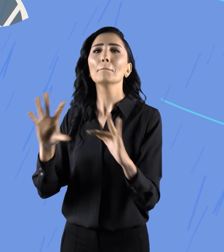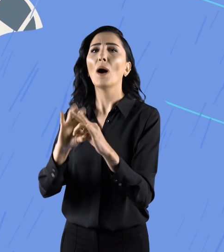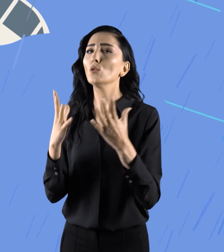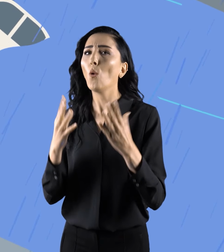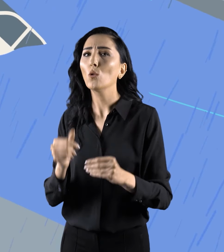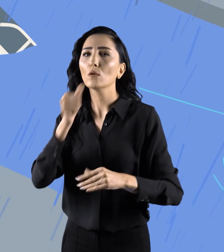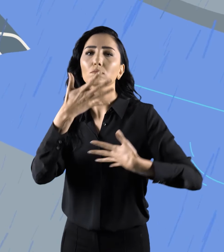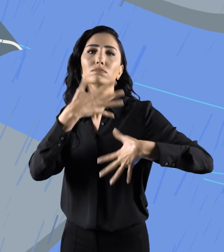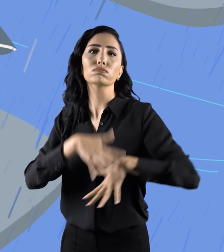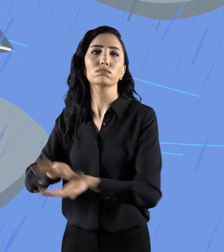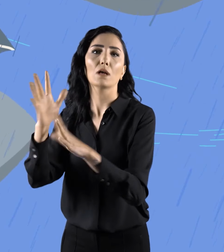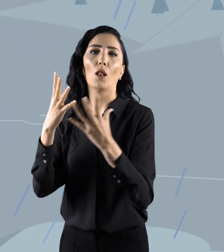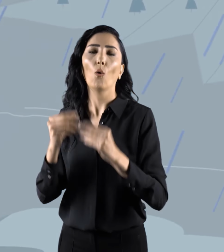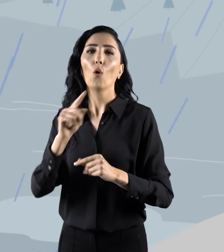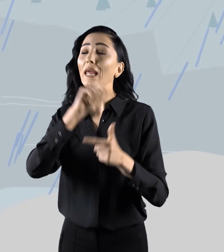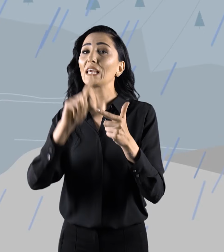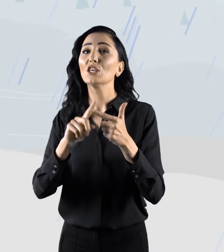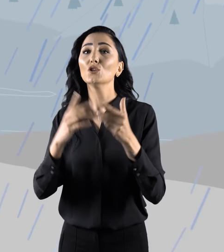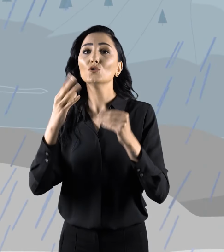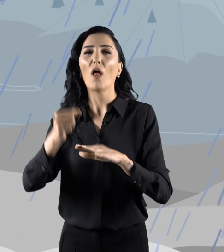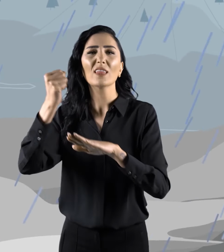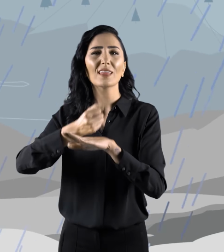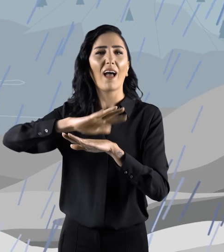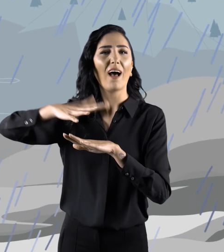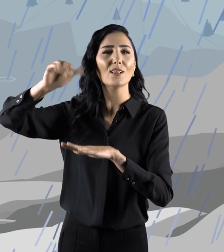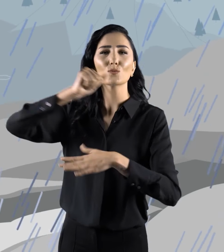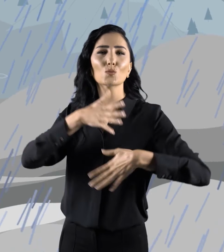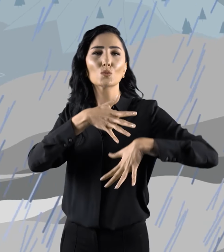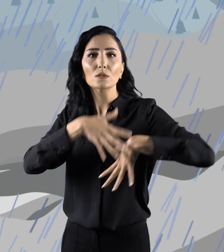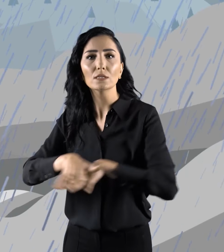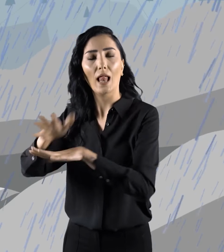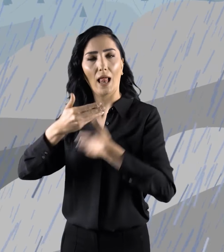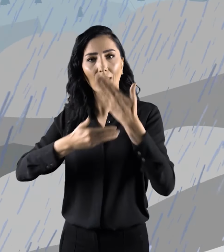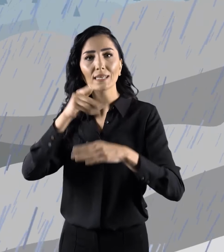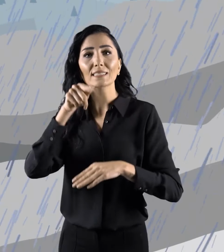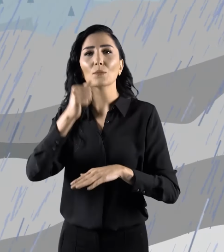Buna bağlı olarak da sel meydana gelir. İkinci olarak dağlık alan sellerinden bahsedebiliriz.